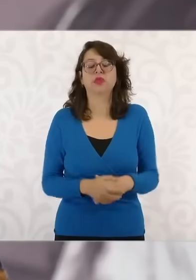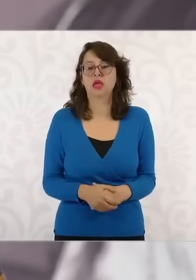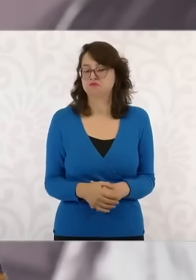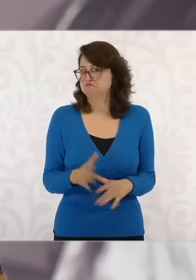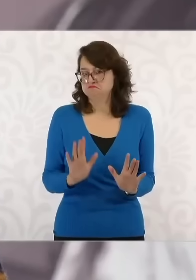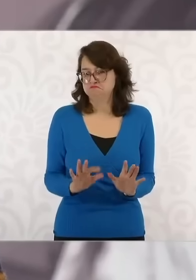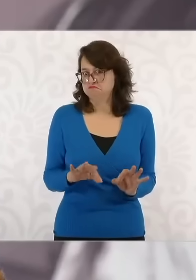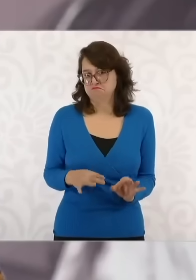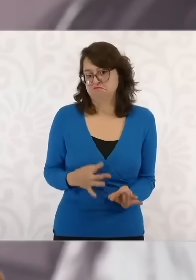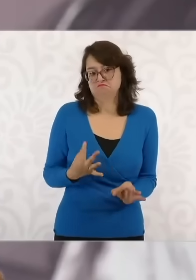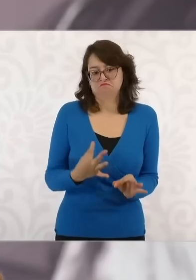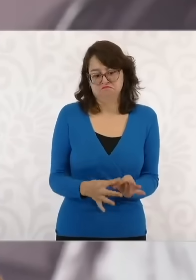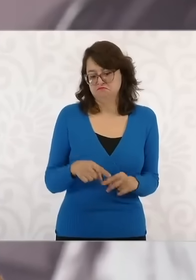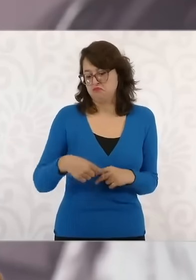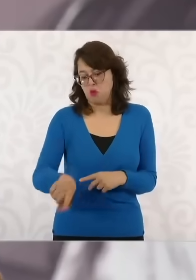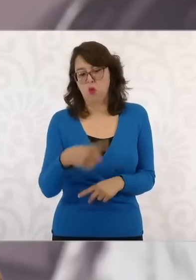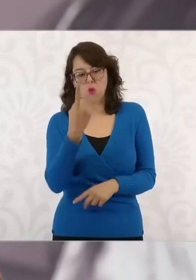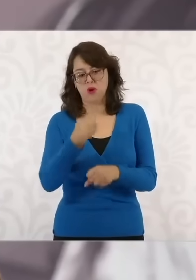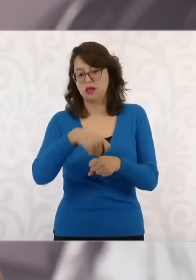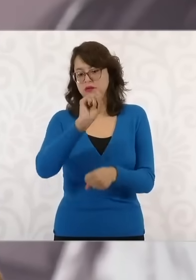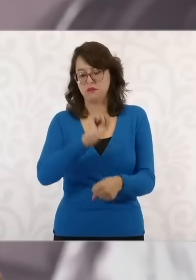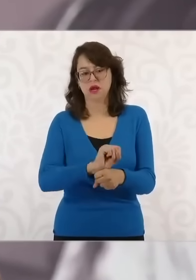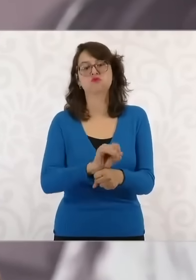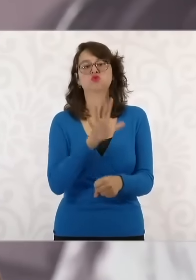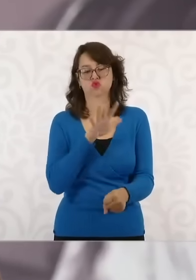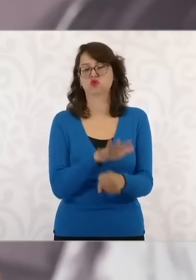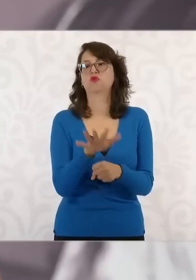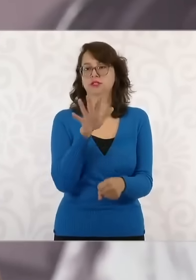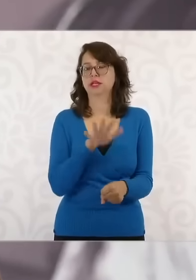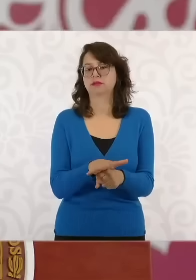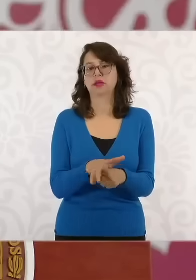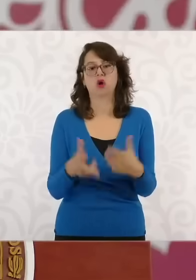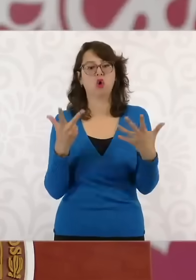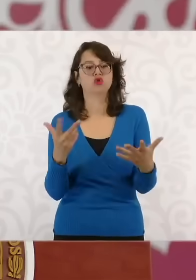logrando cubrir en una semana las 8,000, un poco más de 8,000 centros de salud del IN bienestar